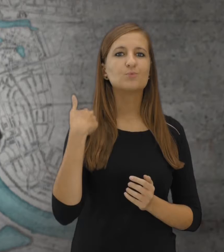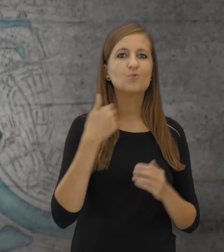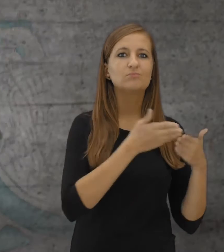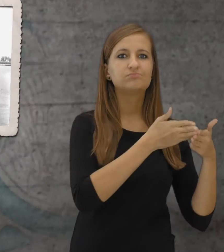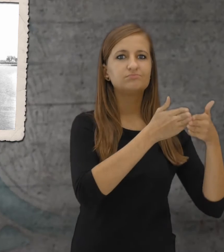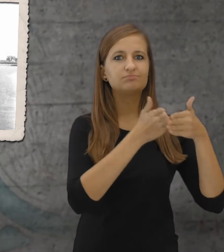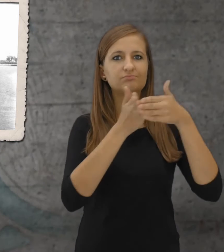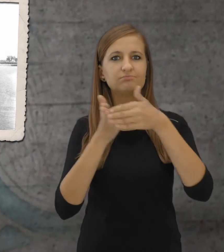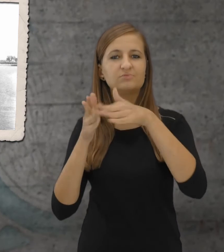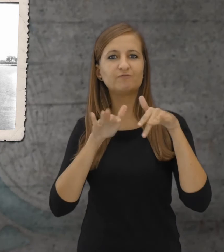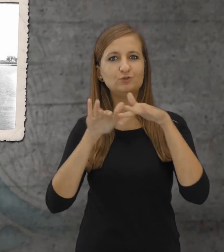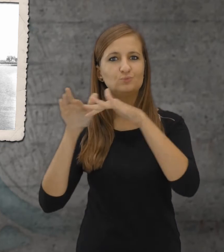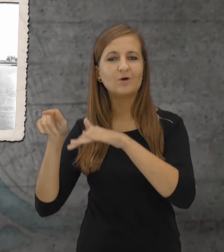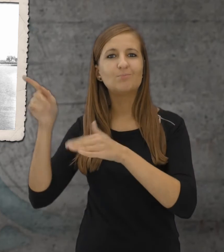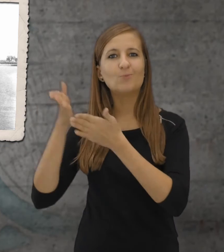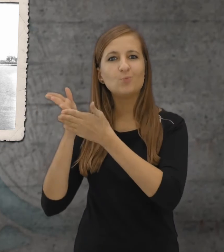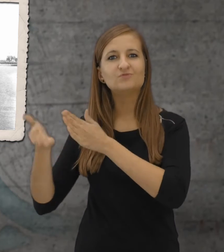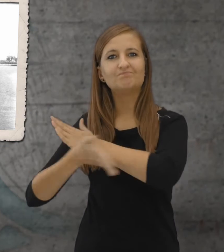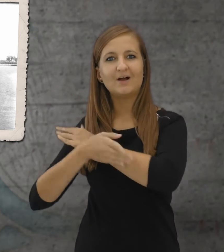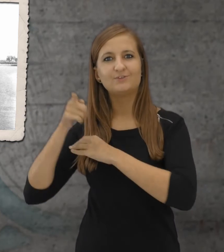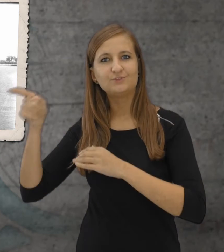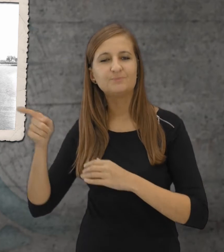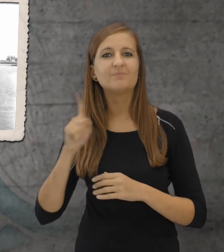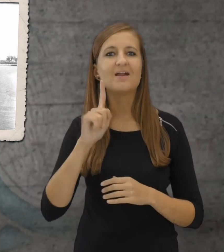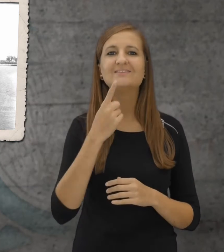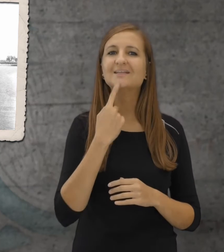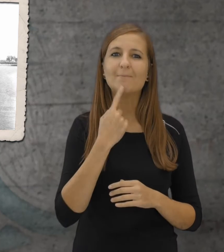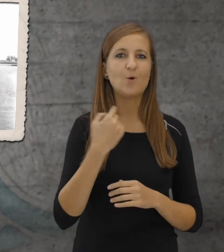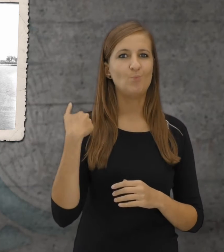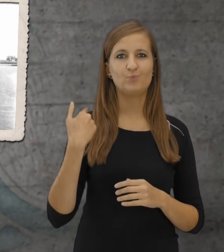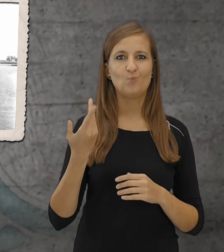Jednak oddziały wyznaczone do pomocy były za małe